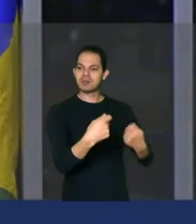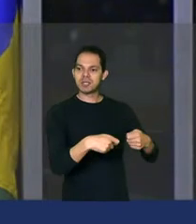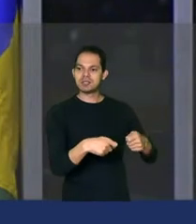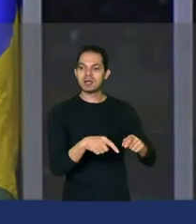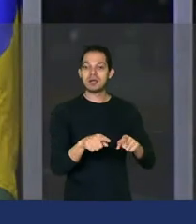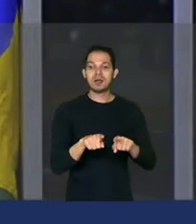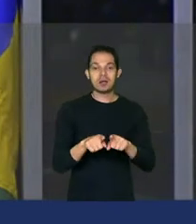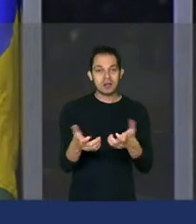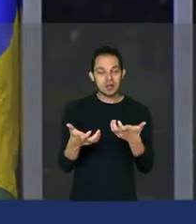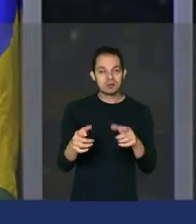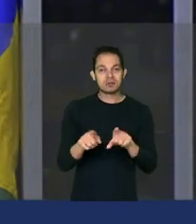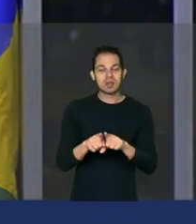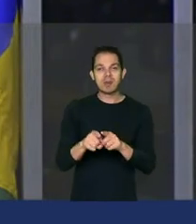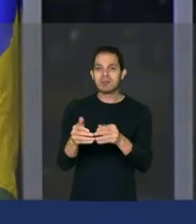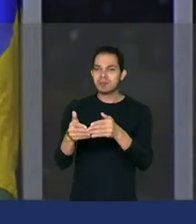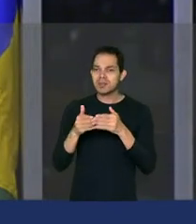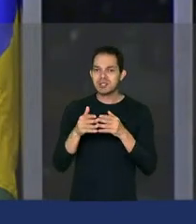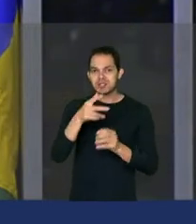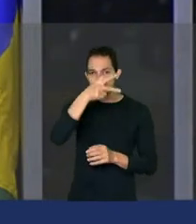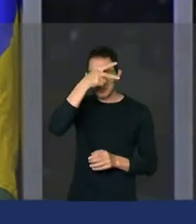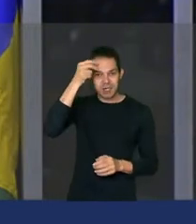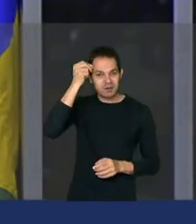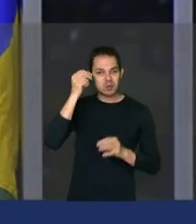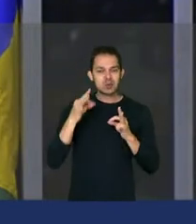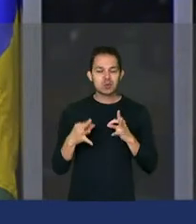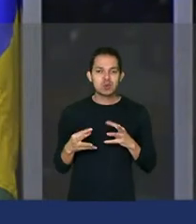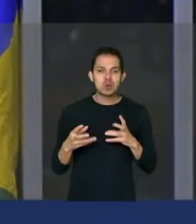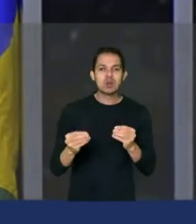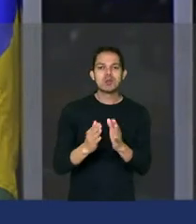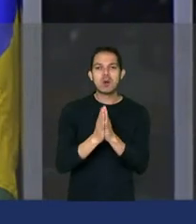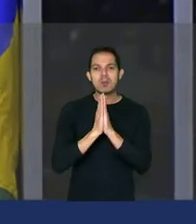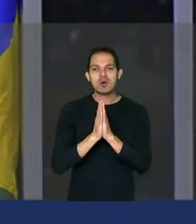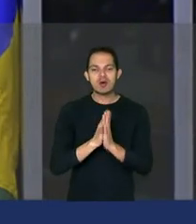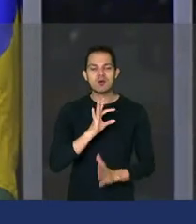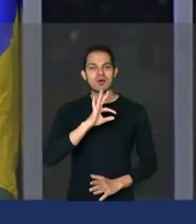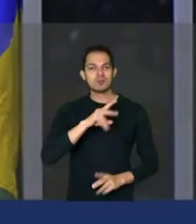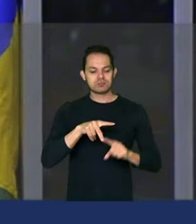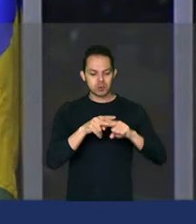PAGAR. EU QUER AQUI, SENHOR PRESIDENTE, FAZER UM APELO A TODOS ESSE PREFEITOS QUE CUMPRAM A REAJUSTE DO